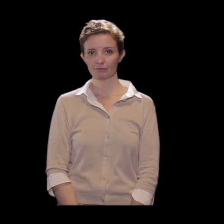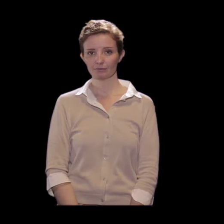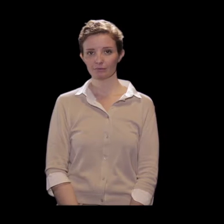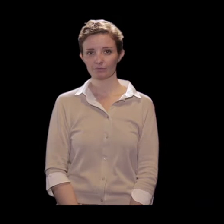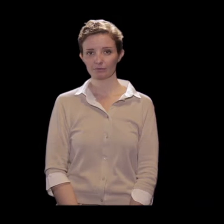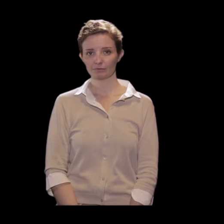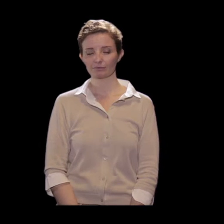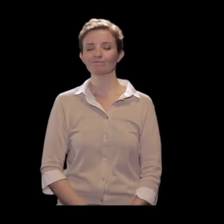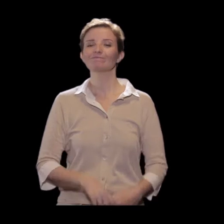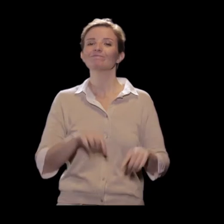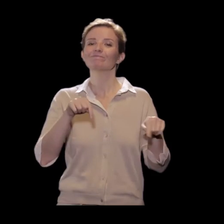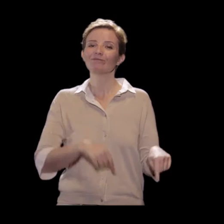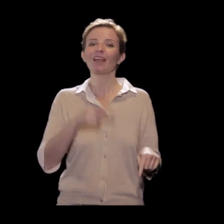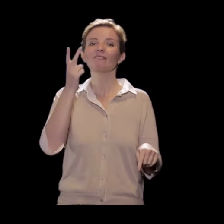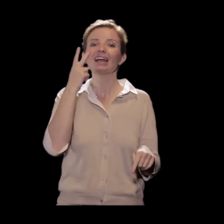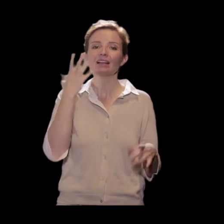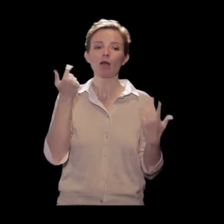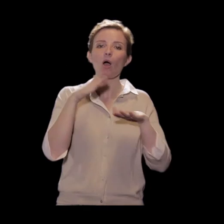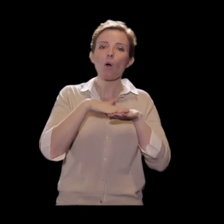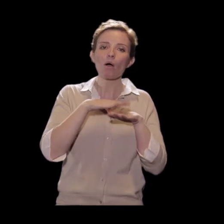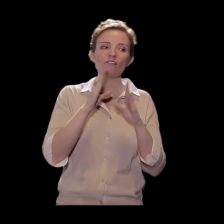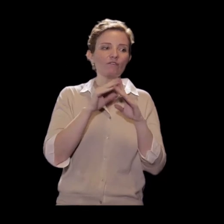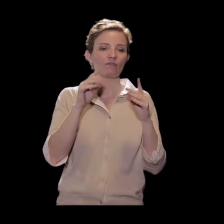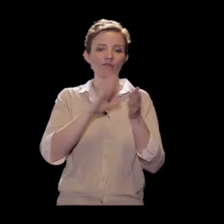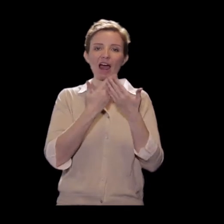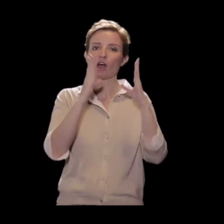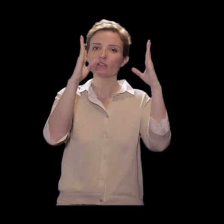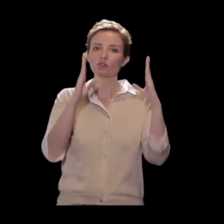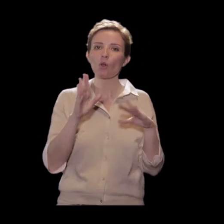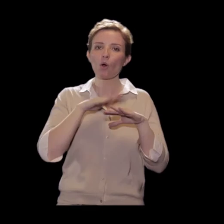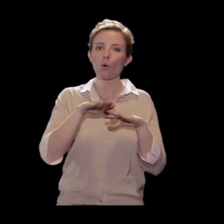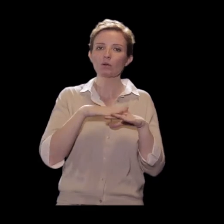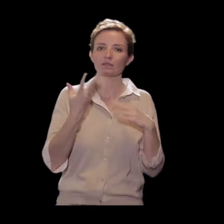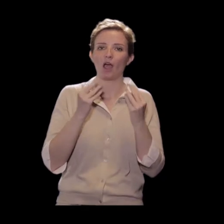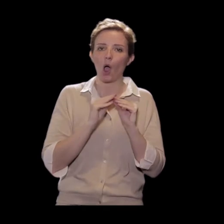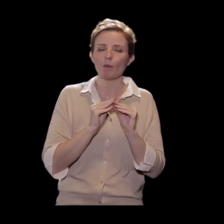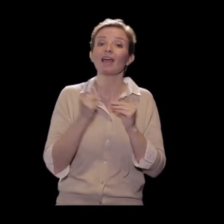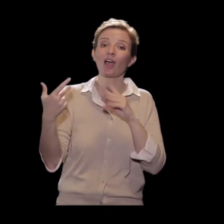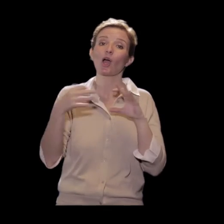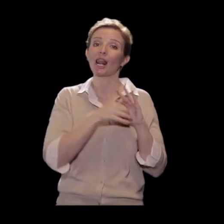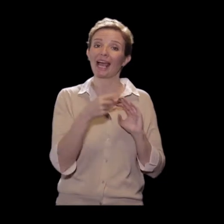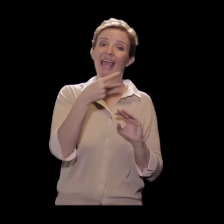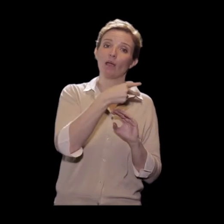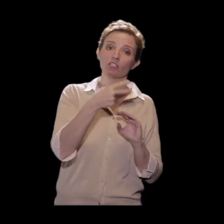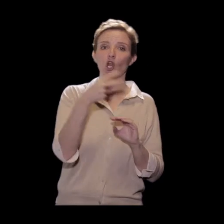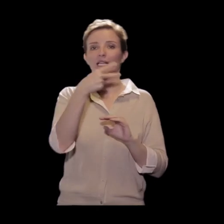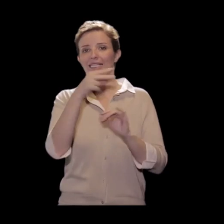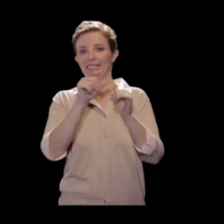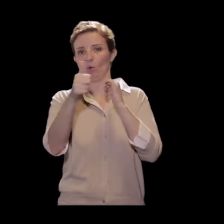Vediamo qualche applicazione del valore assoluto alle equazioni e alle disequazioni. Per risolvere un'equazione